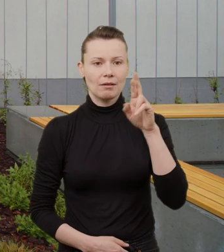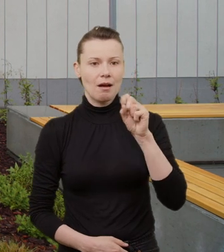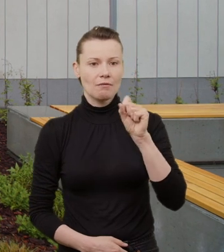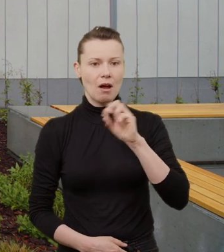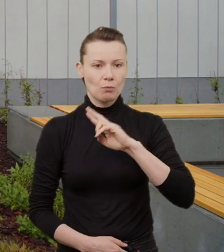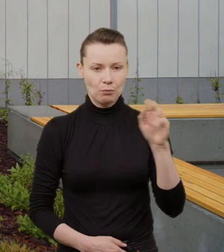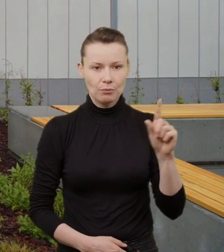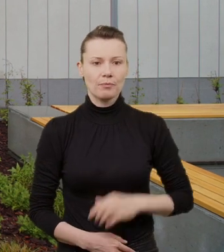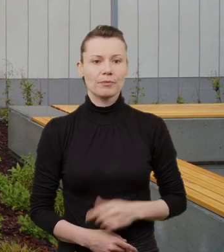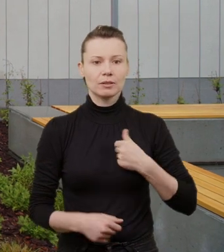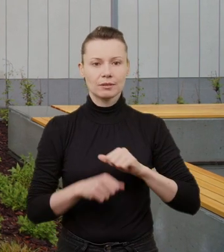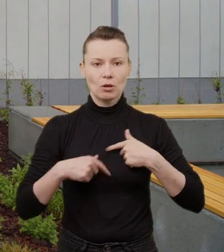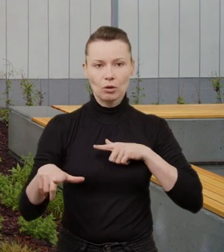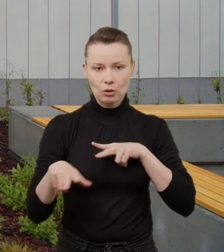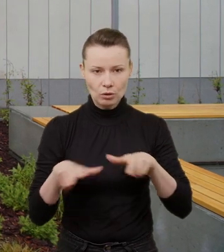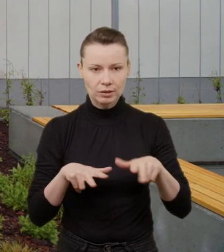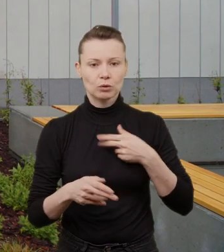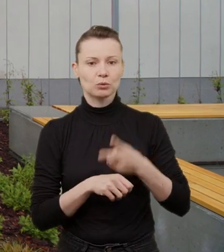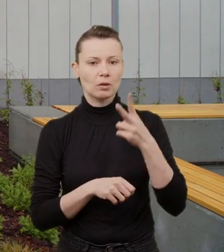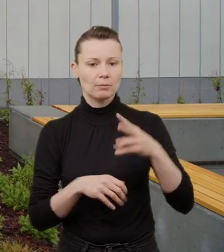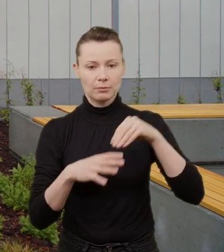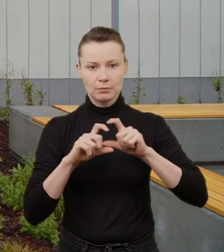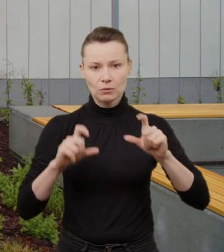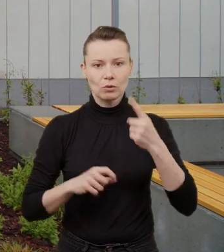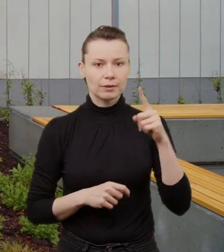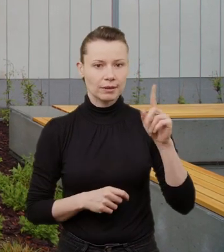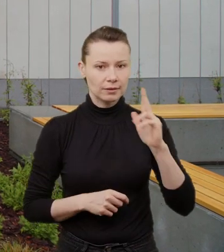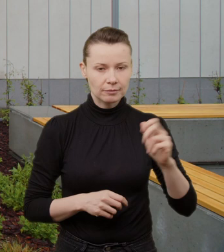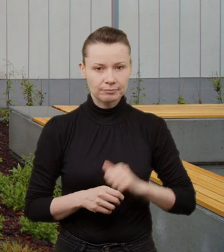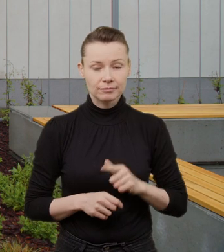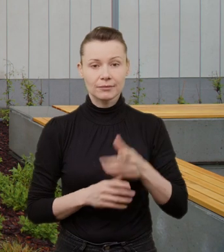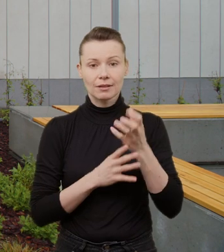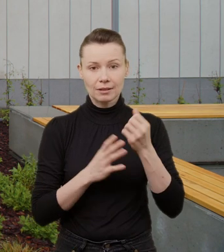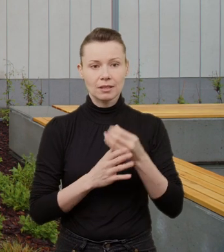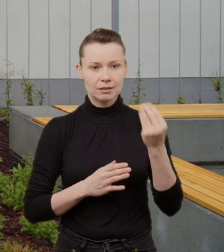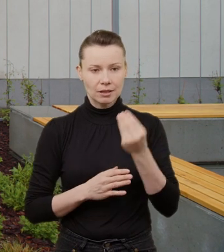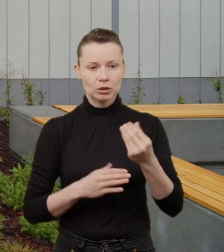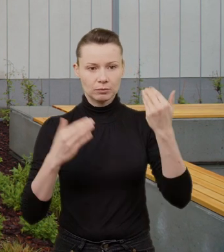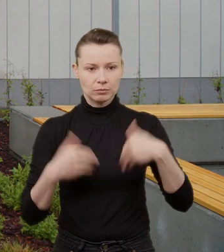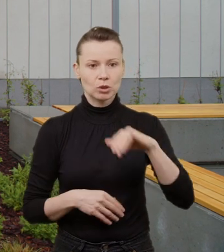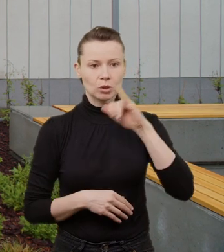Jestem koordynatorem dostępności w Dzielnicowym Domu Kultury „Węglin”. Jesteśmy teraz przed wejściem do domu kultury,